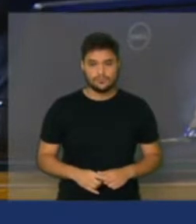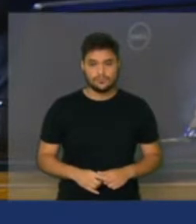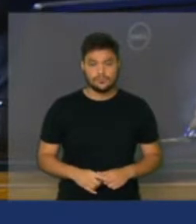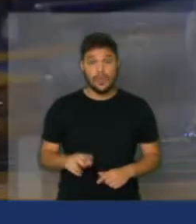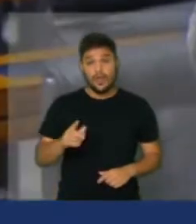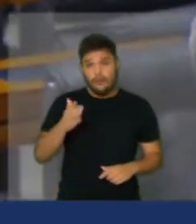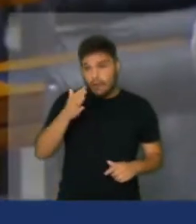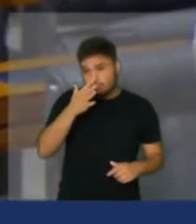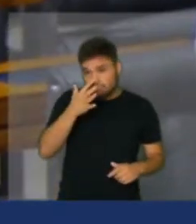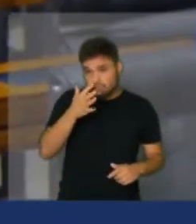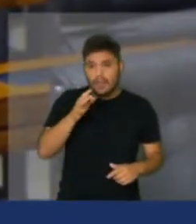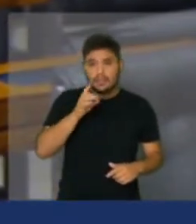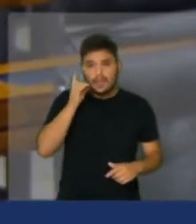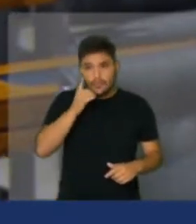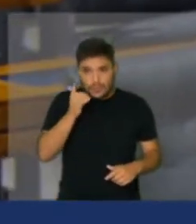DUAS PAUTAS HOJE. QUE VAI NOS